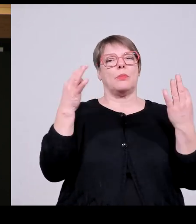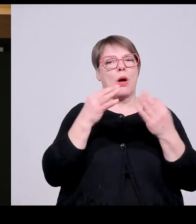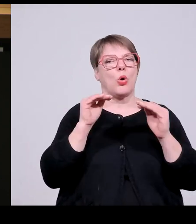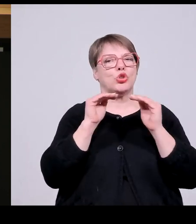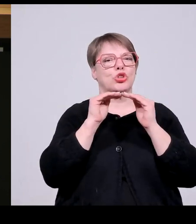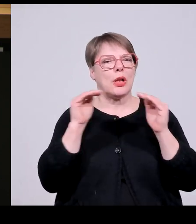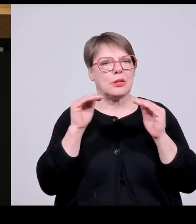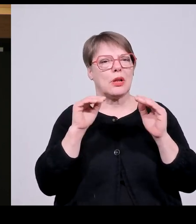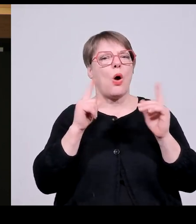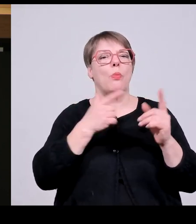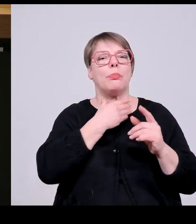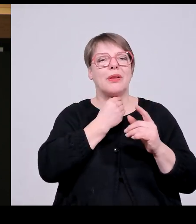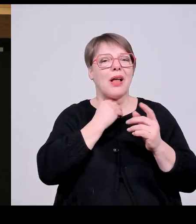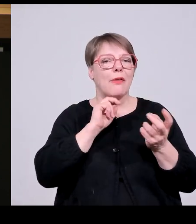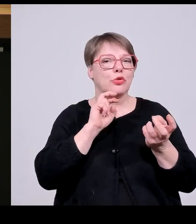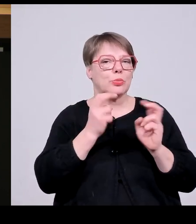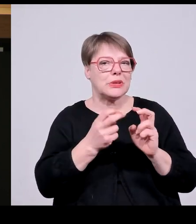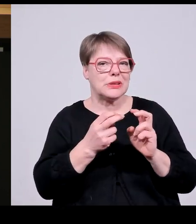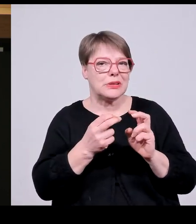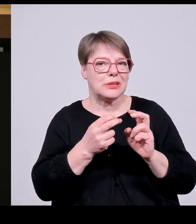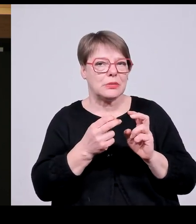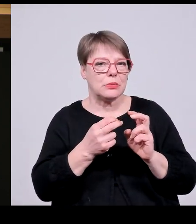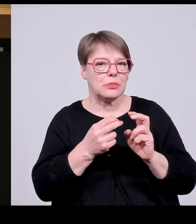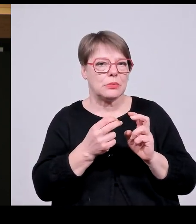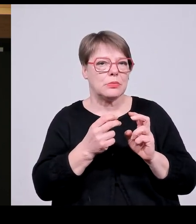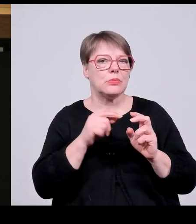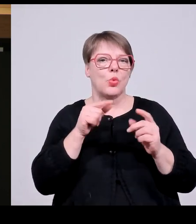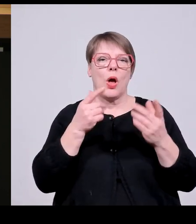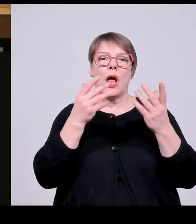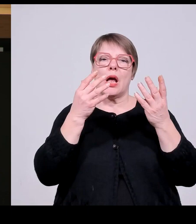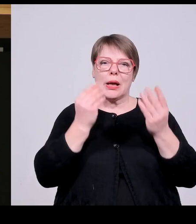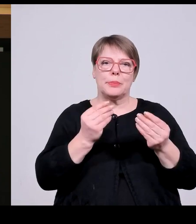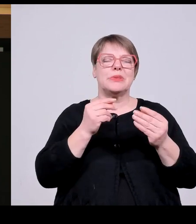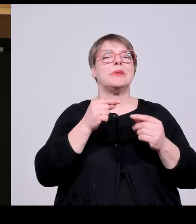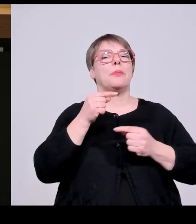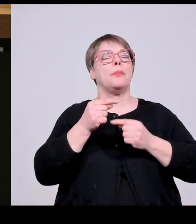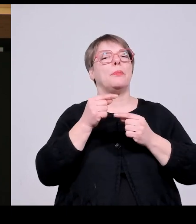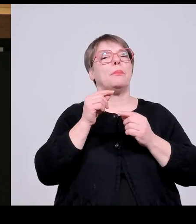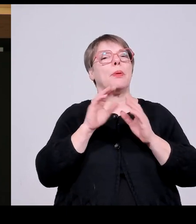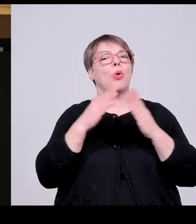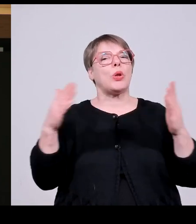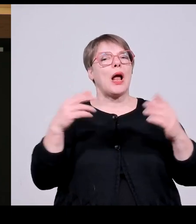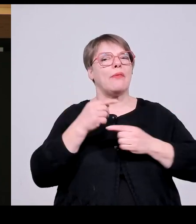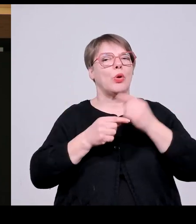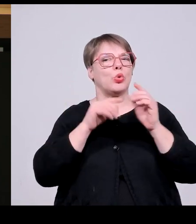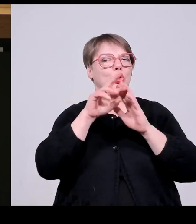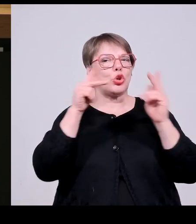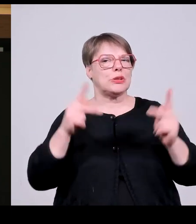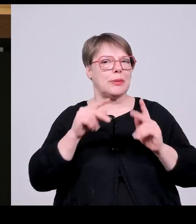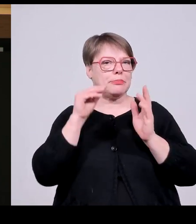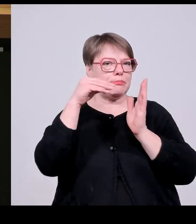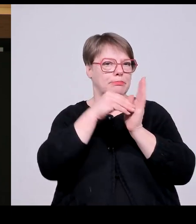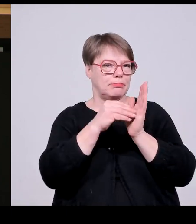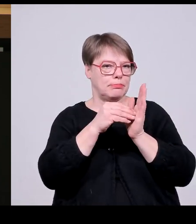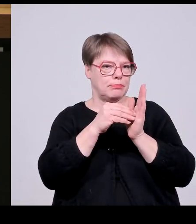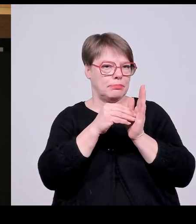Die Bibliotheken sind schon jetzt die meistgenutzten kulturellen Einrichtungen unserer Stadt. Und doch sind sie in der Vergangenheit immer wieder dem